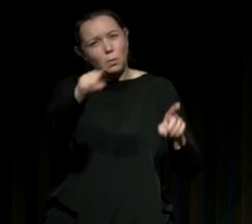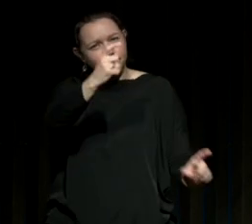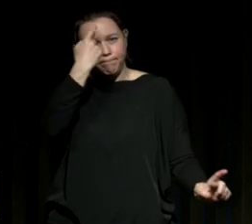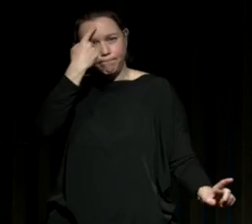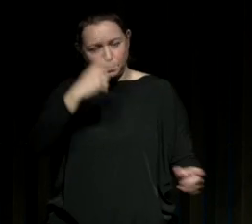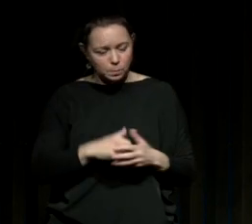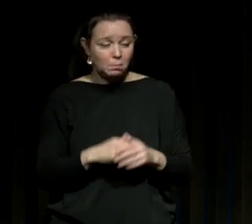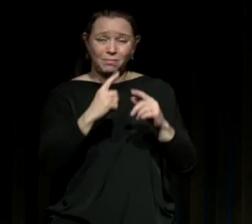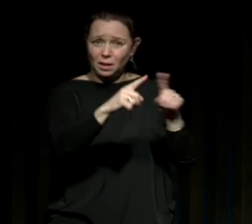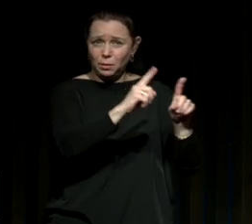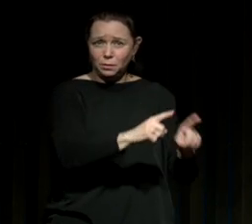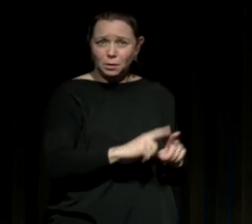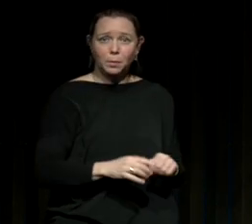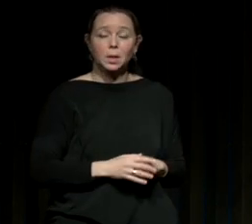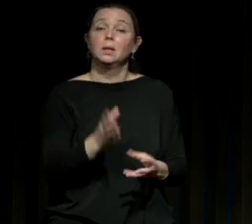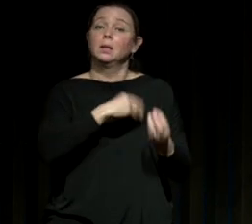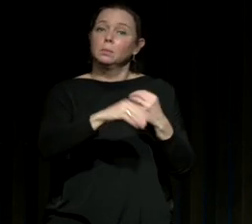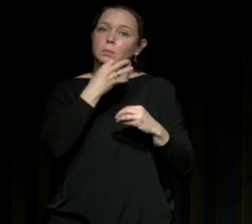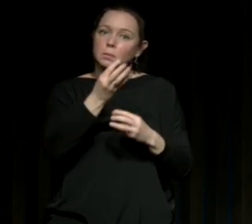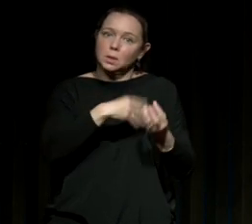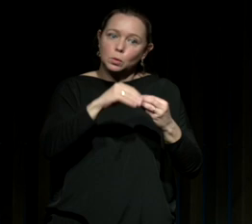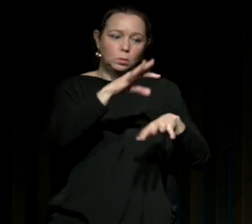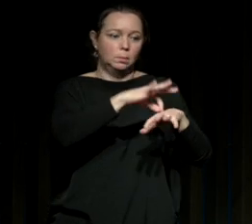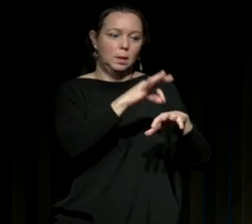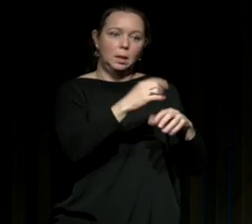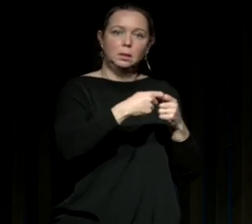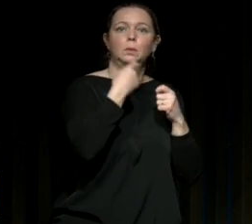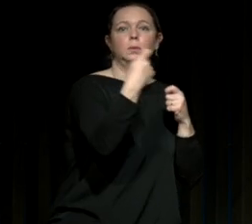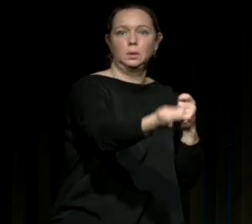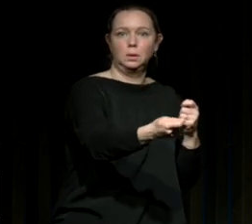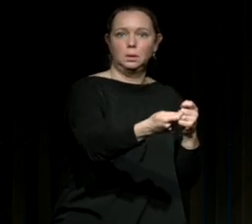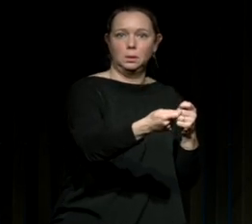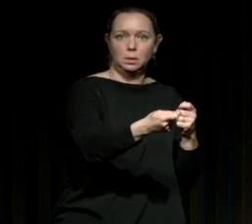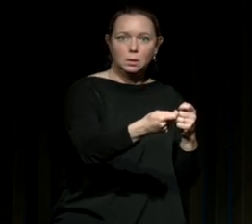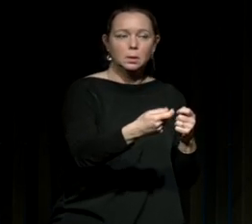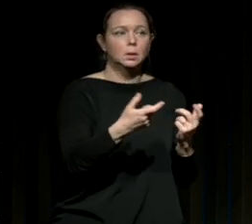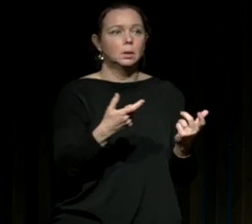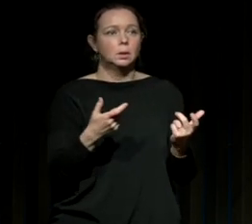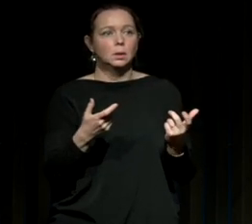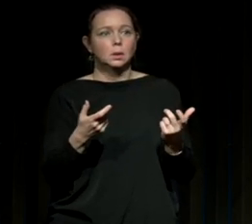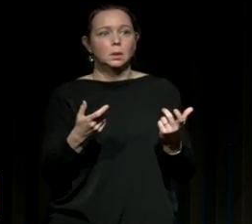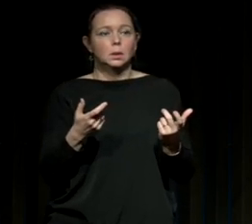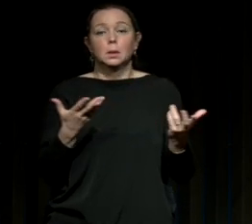oublier qu'on est encore une fois dans une maladie chronique et donc voilà bien sûr les les scandales